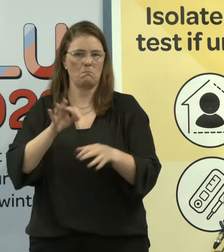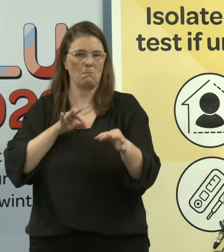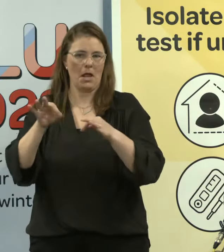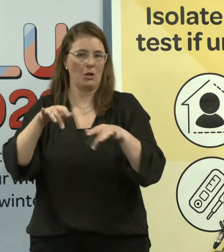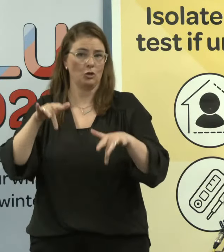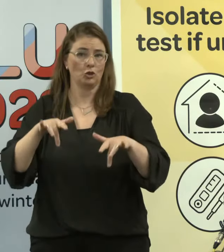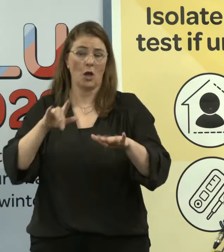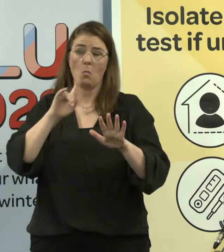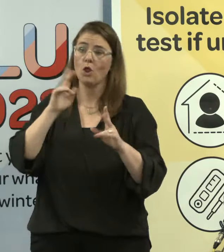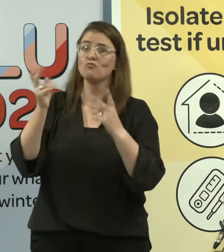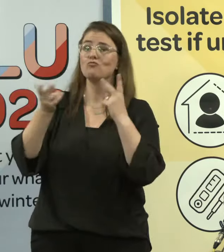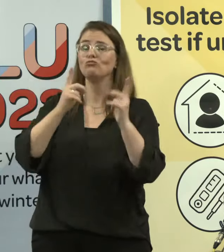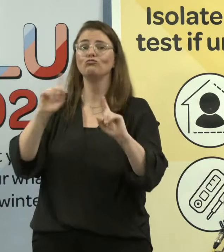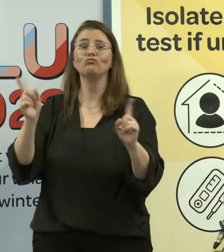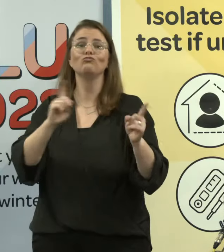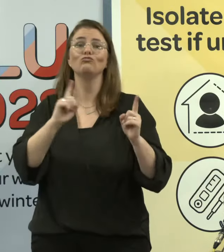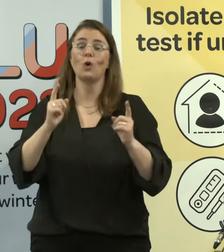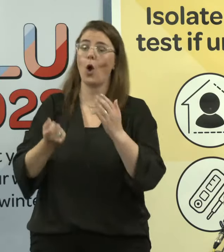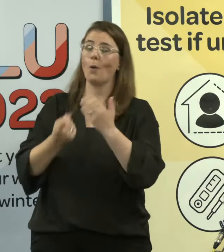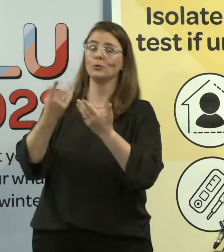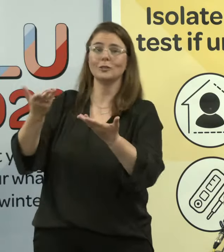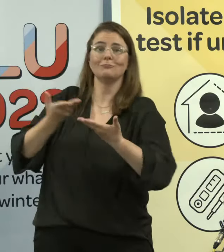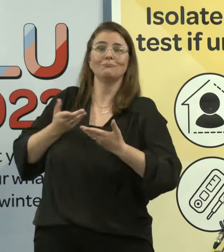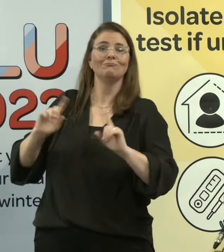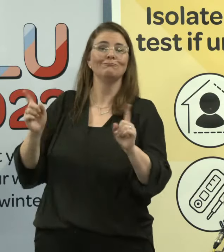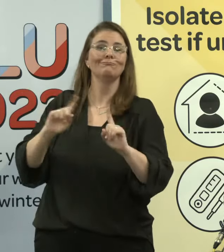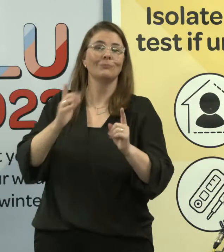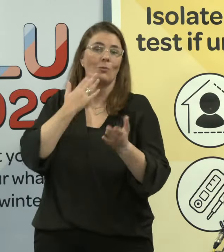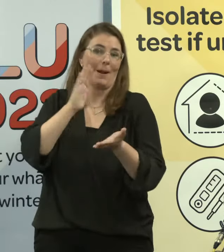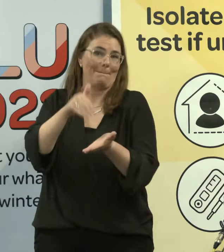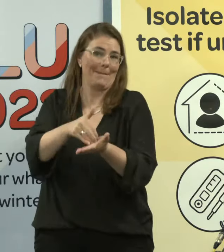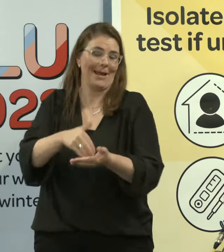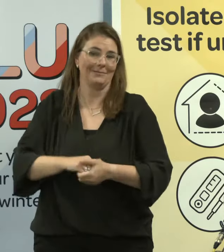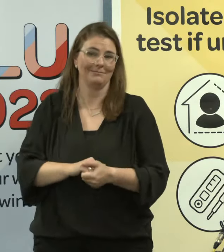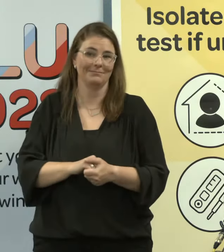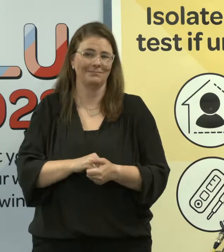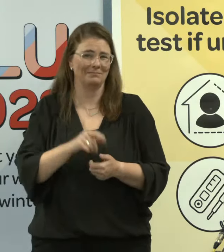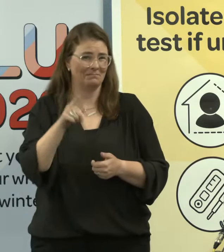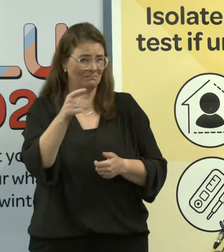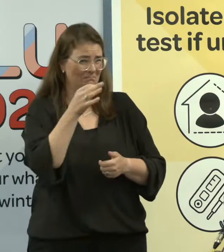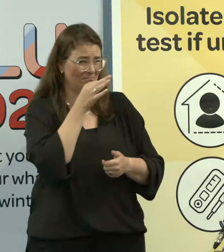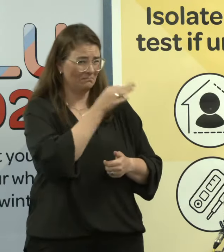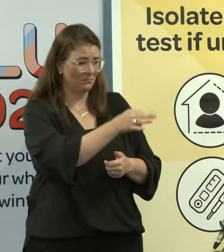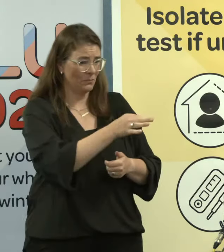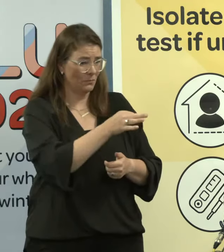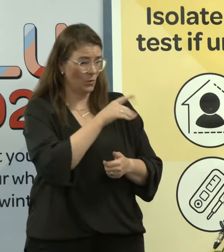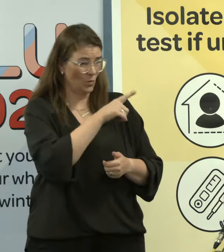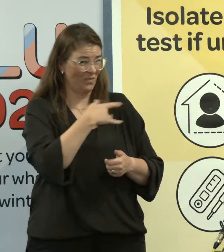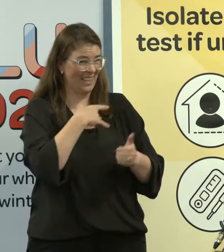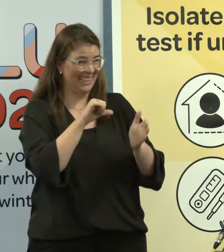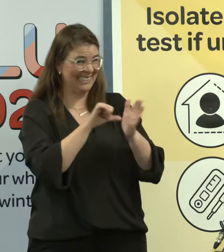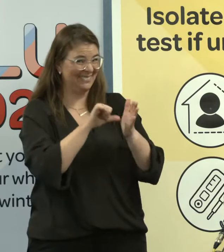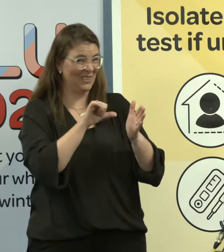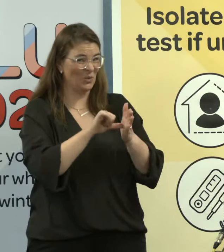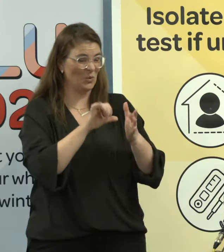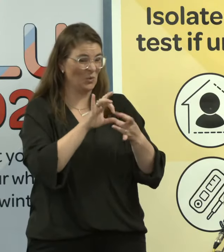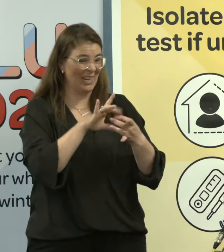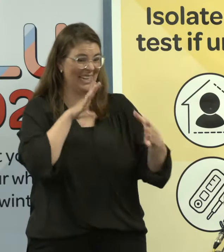Ireland, i Uropi. A karekau he mahi kua whakaritea e au hoki